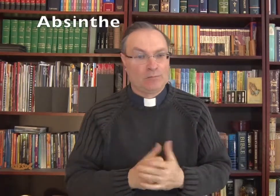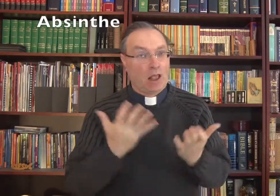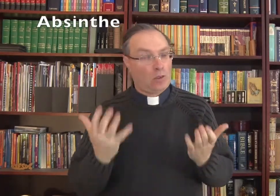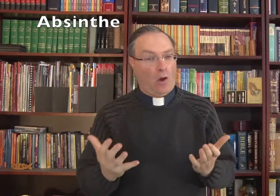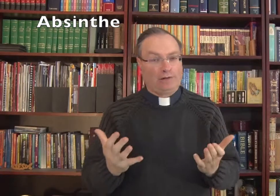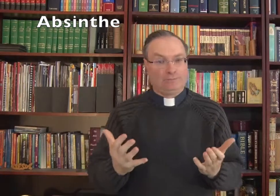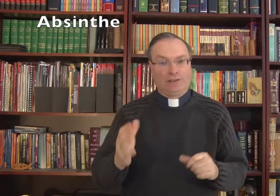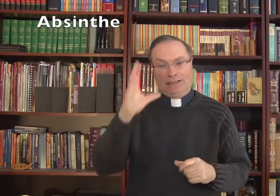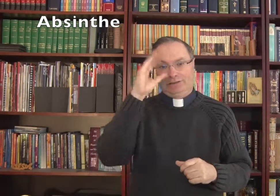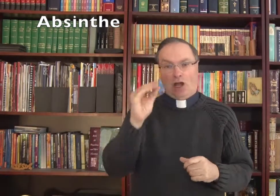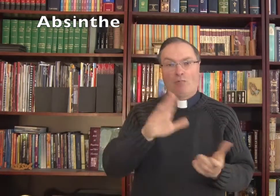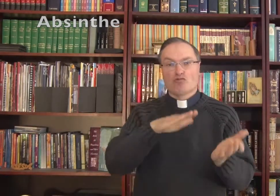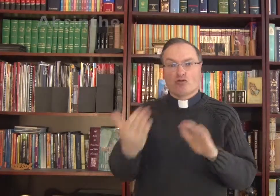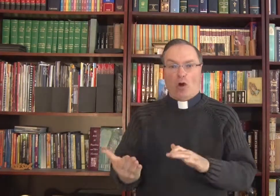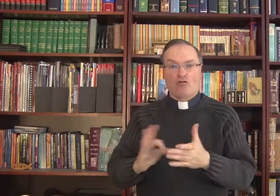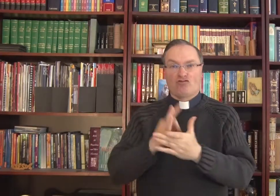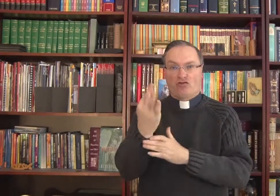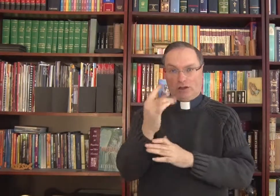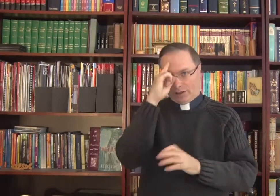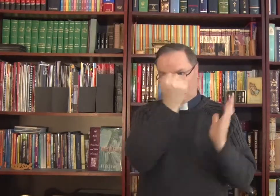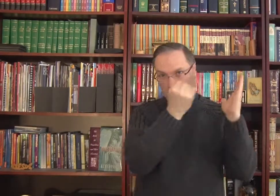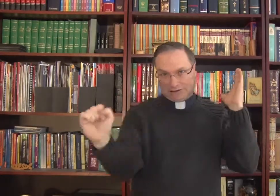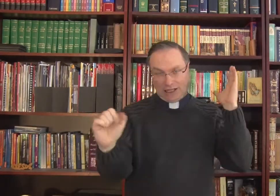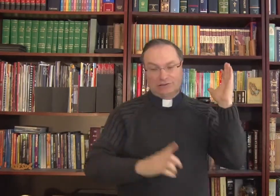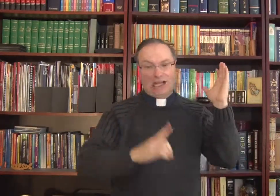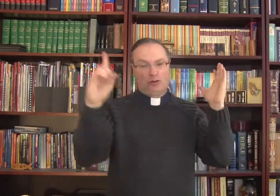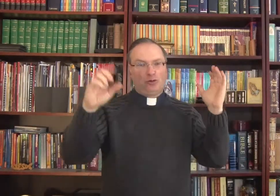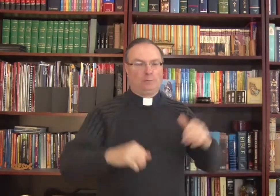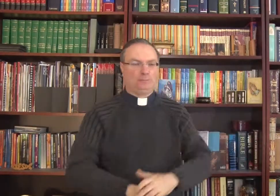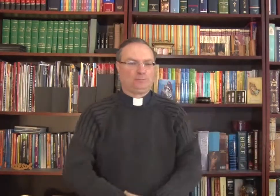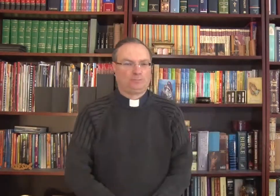Donc les hommes mourront du fruit de la désobéissance à Dieu.